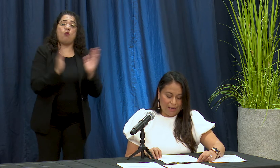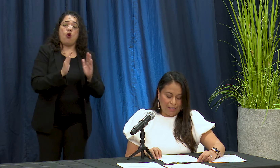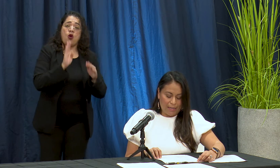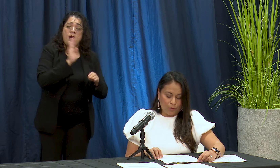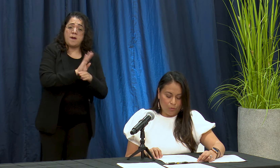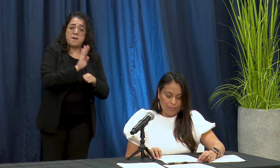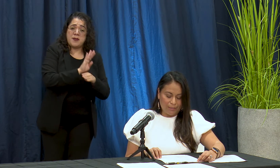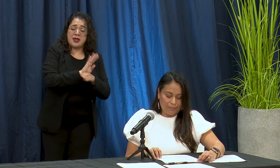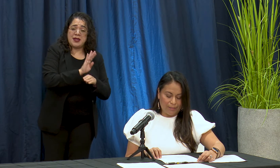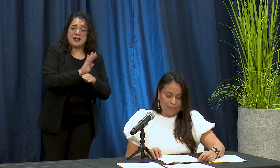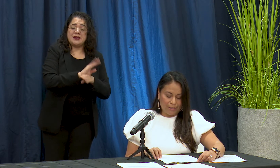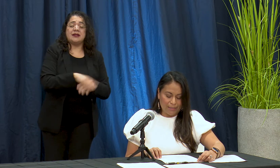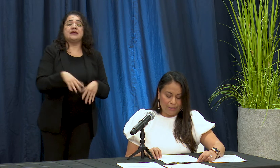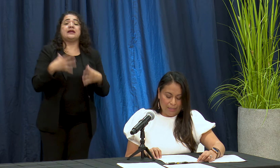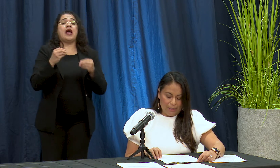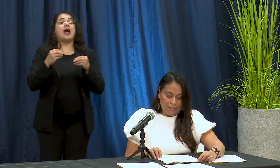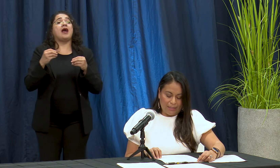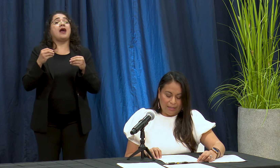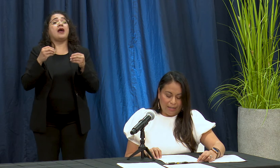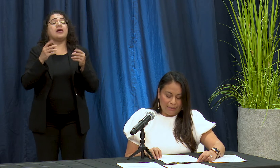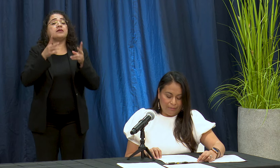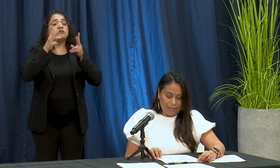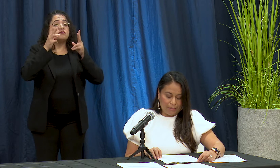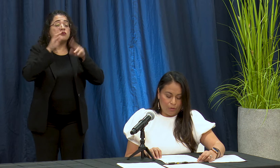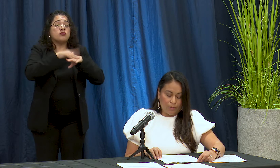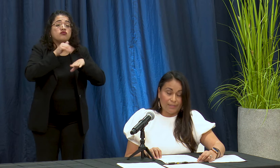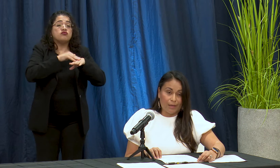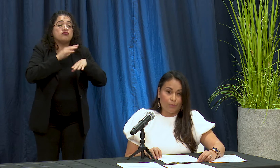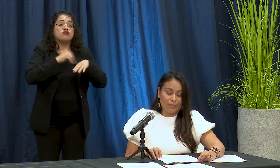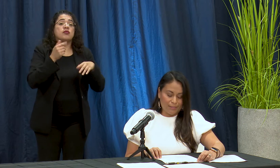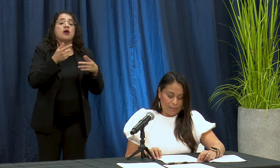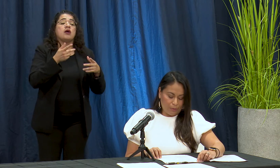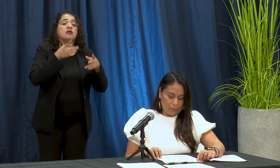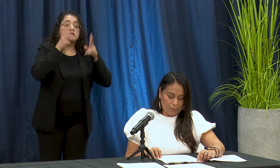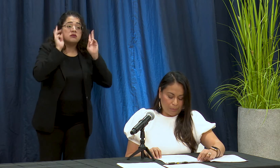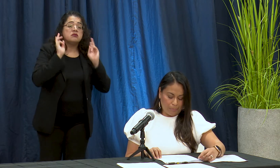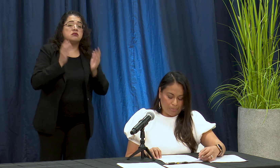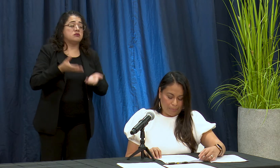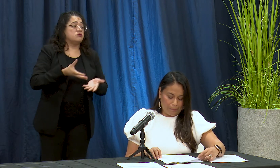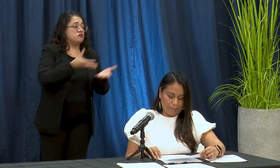algunos actividad a's recreate Eva's lo que estamos haciendo